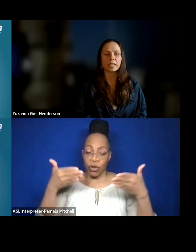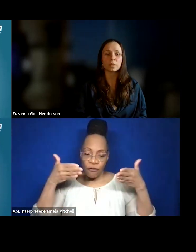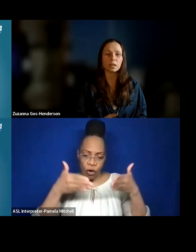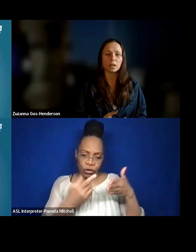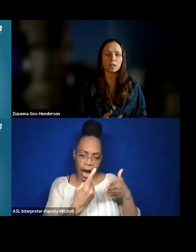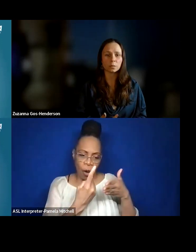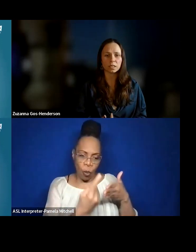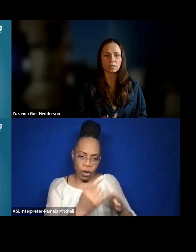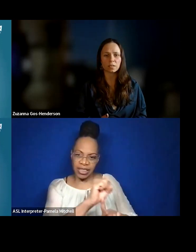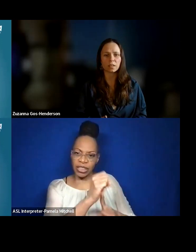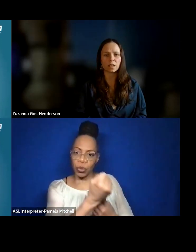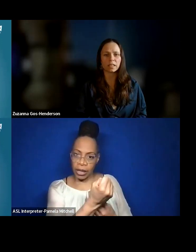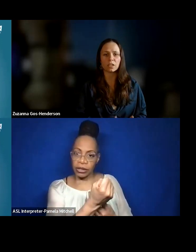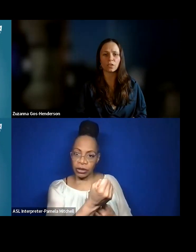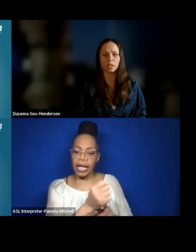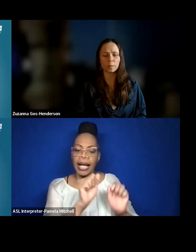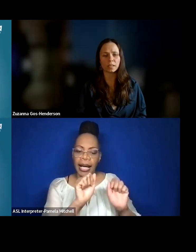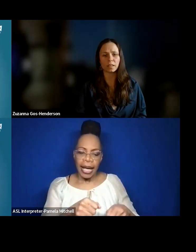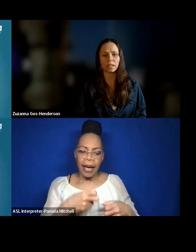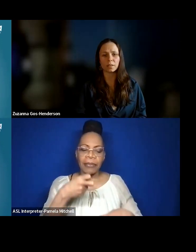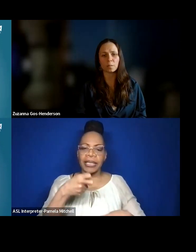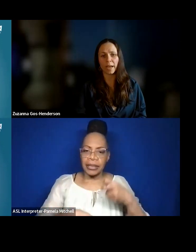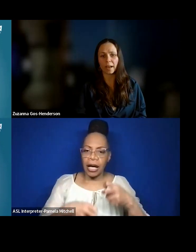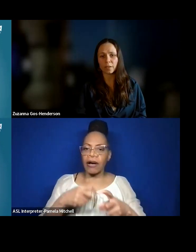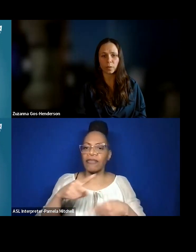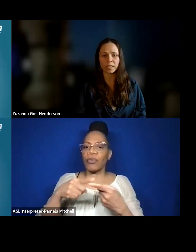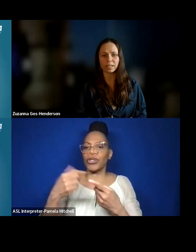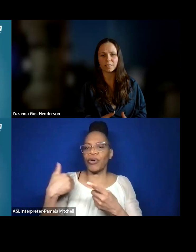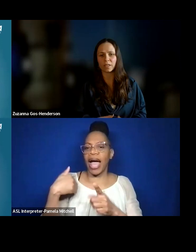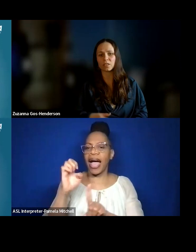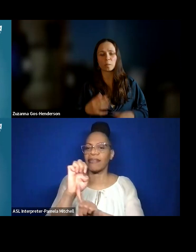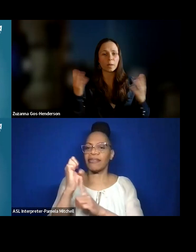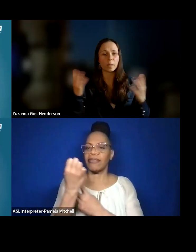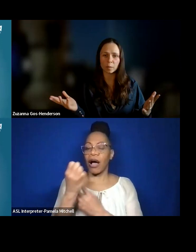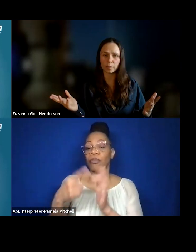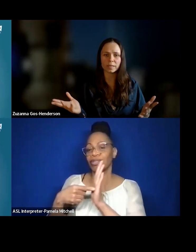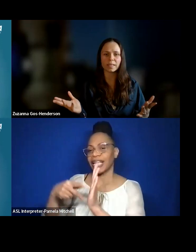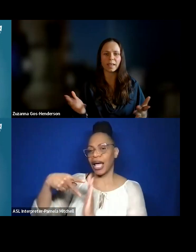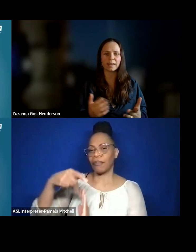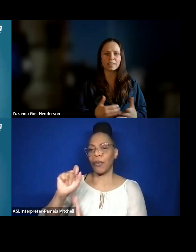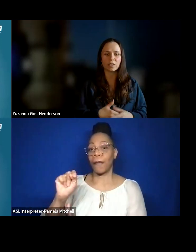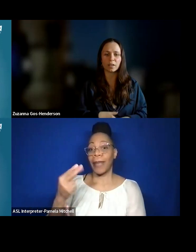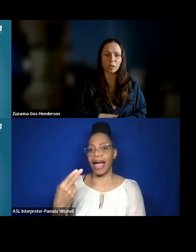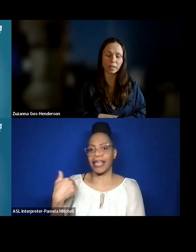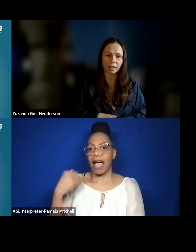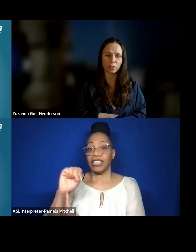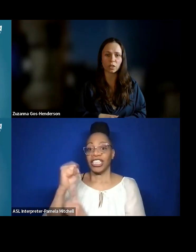Puede ser difícil cuando trabajas en un entorno como PATH, donde surgen cosas y no puedes planificarlas,